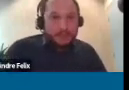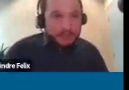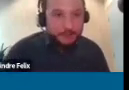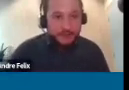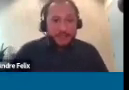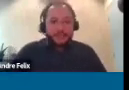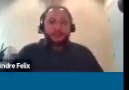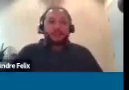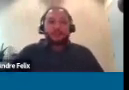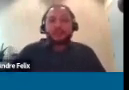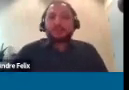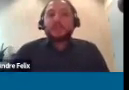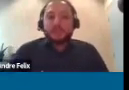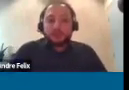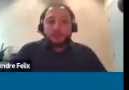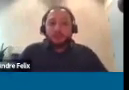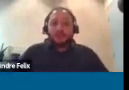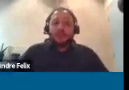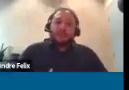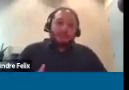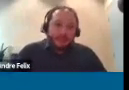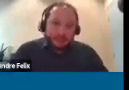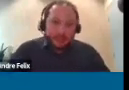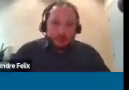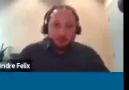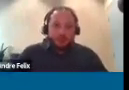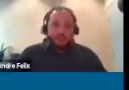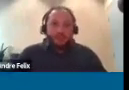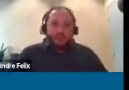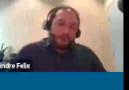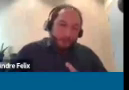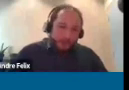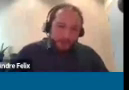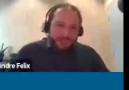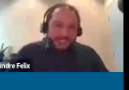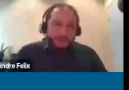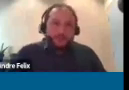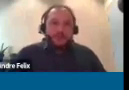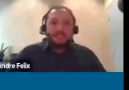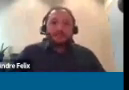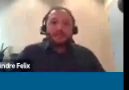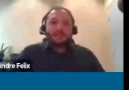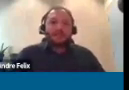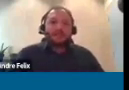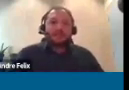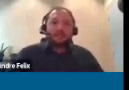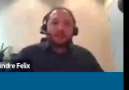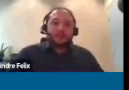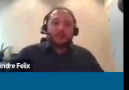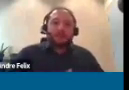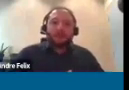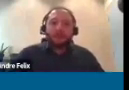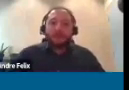von manchen auch als Bildbeschreibung bezeichnet, obwohl es sich nicht um dasselbe handelt, ist eine schriftliche